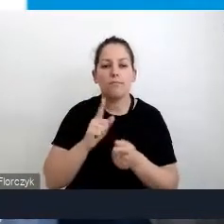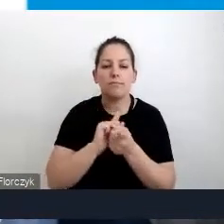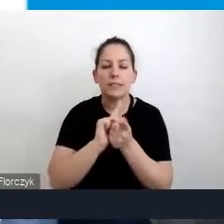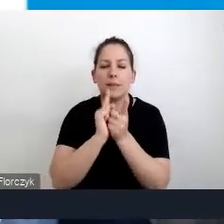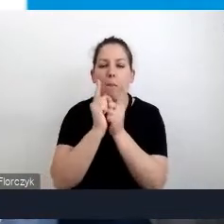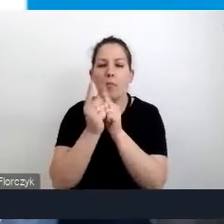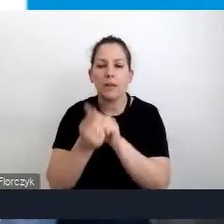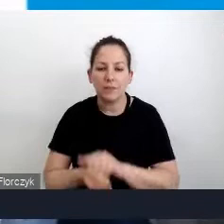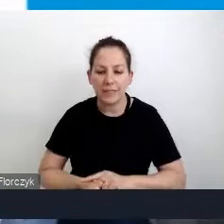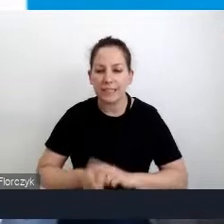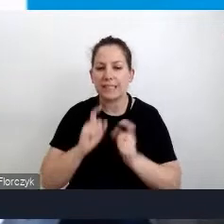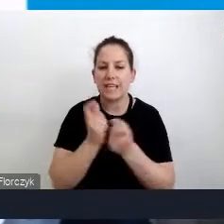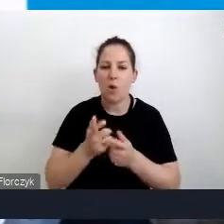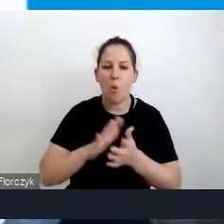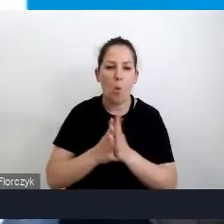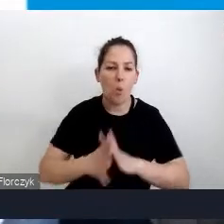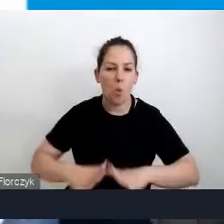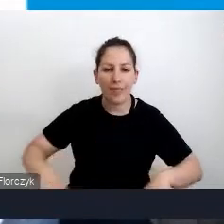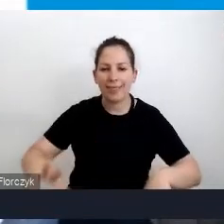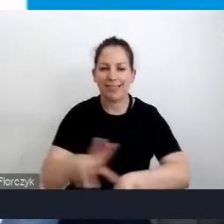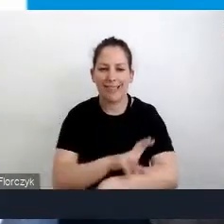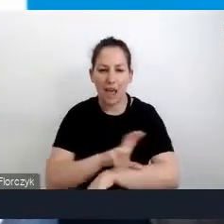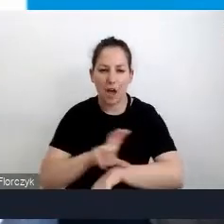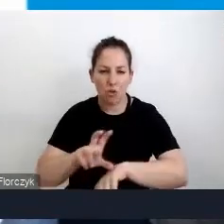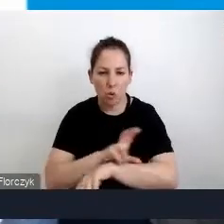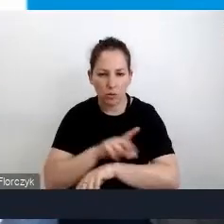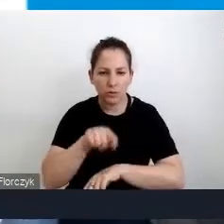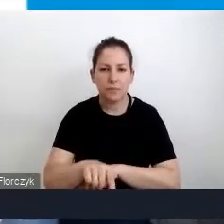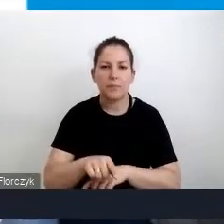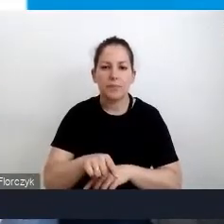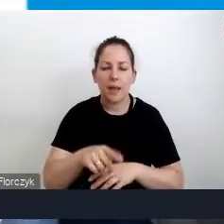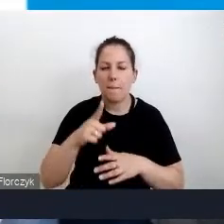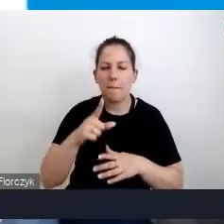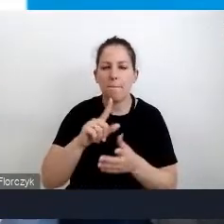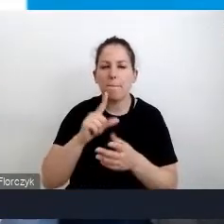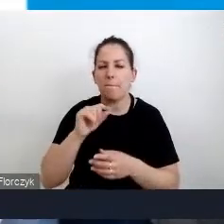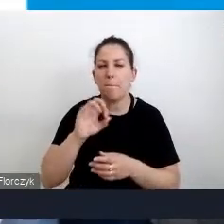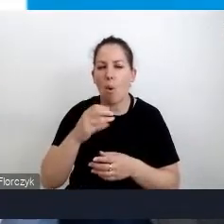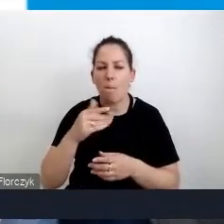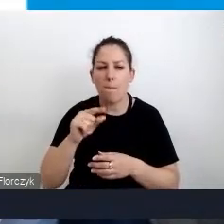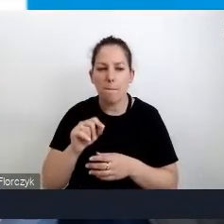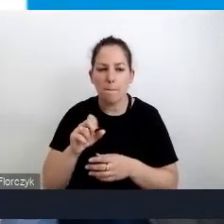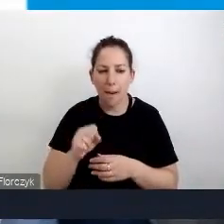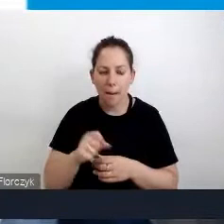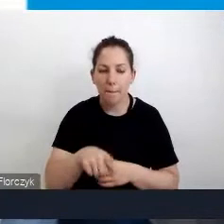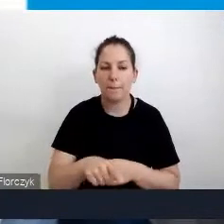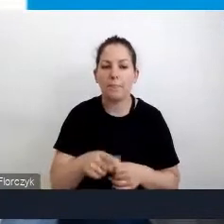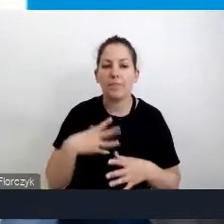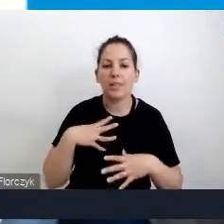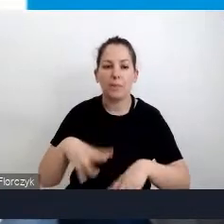całego układu technologicznego przepompowni. Mieliśmy tę sposobność, żeby na początku tego roku